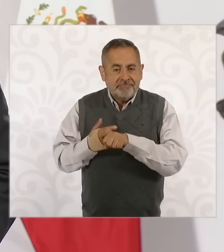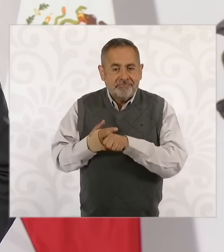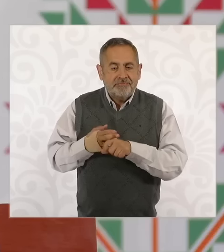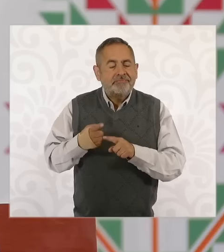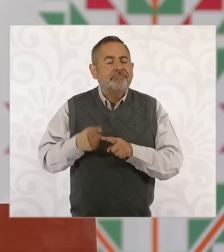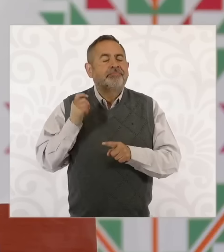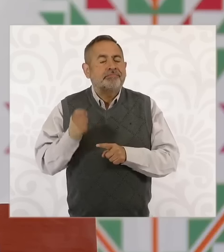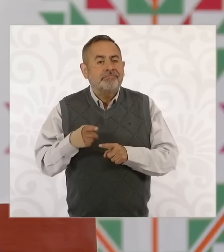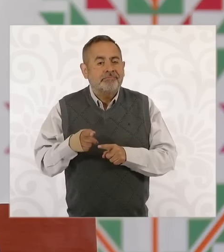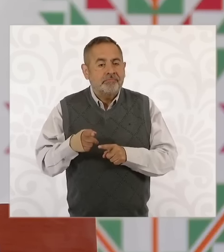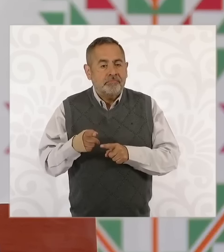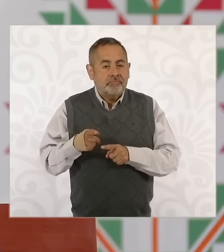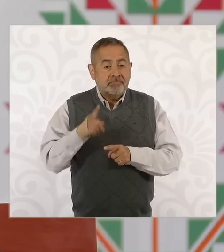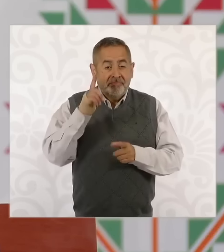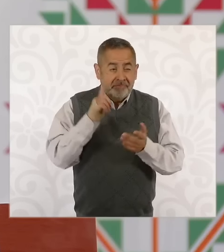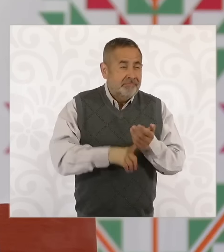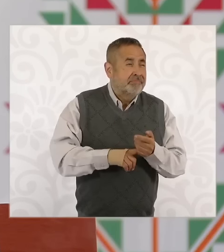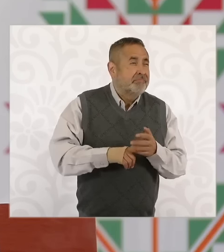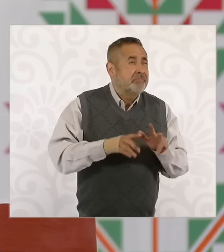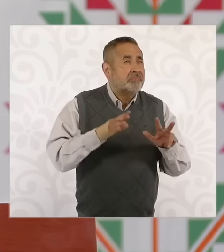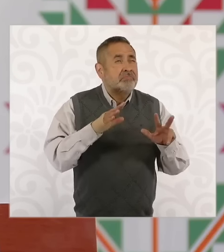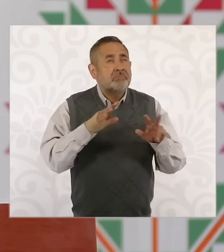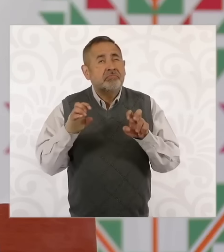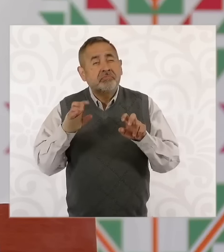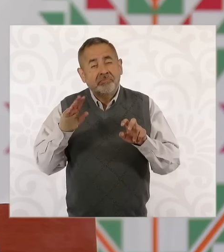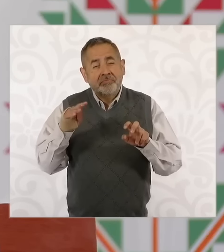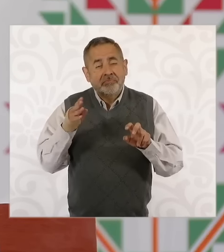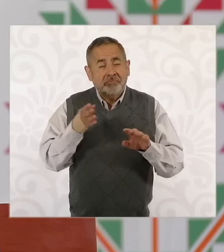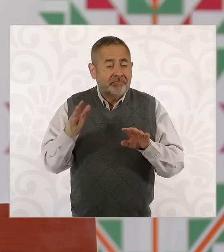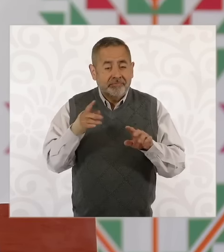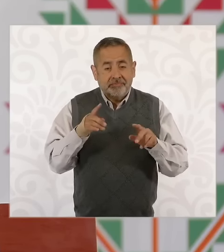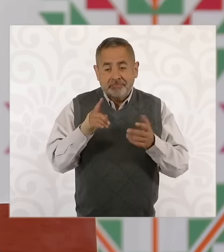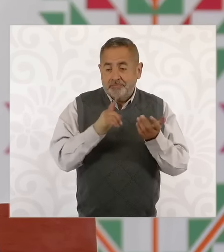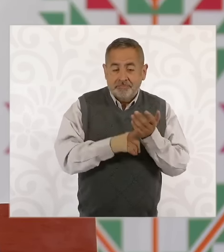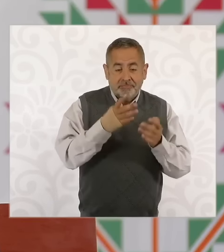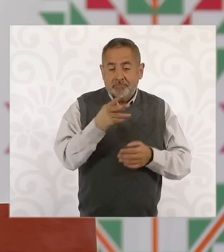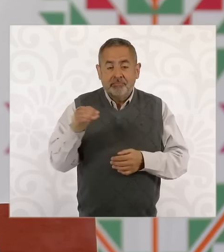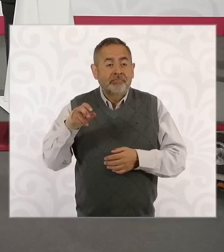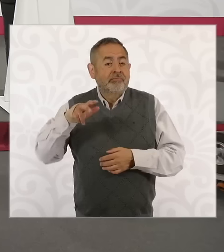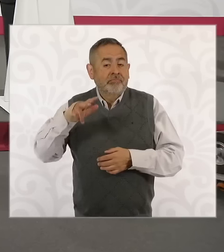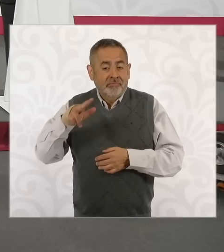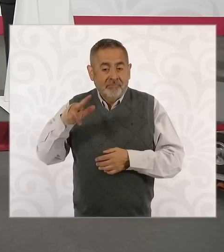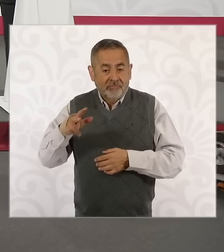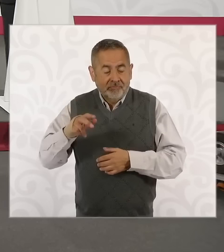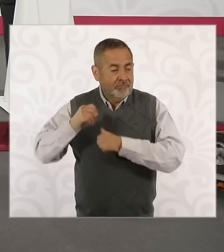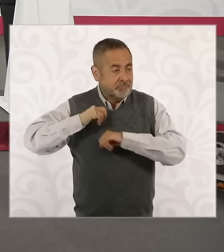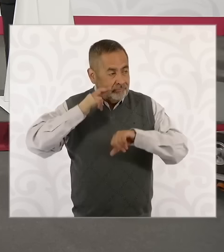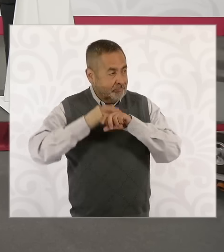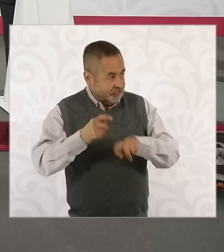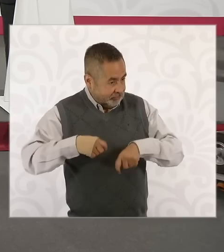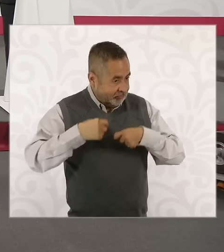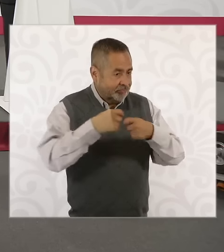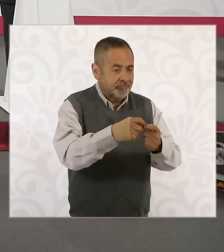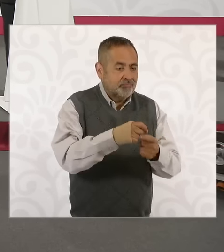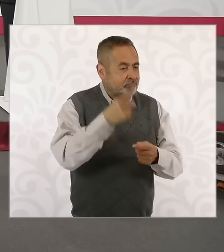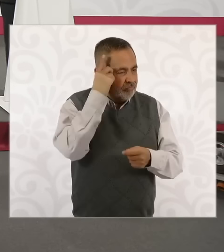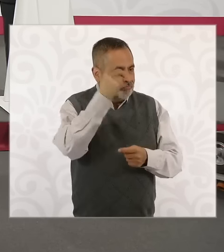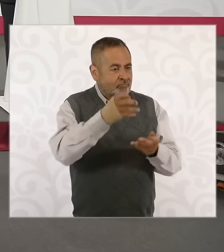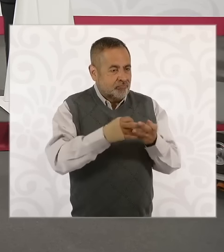es de 1890 más o menos hasta 1918 los títulos de propiedad originarios de esa parte. Trabajamos muy